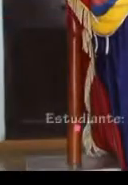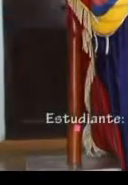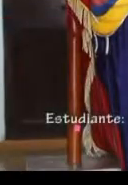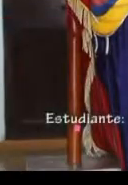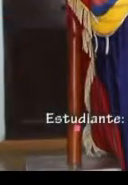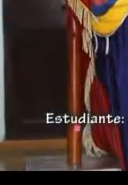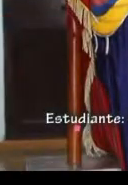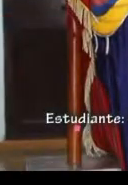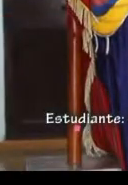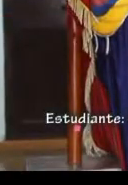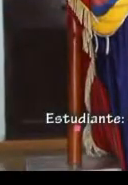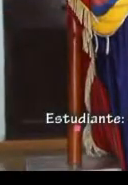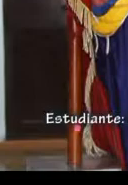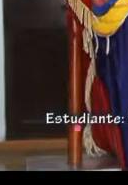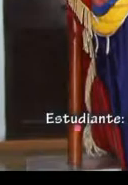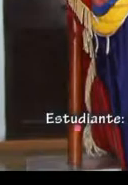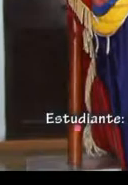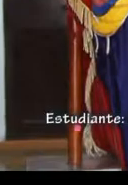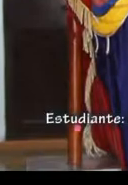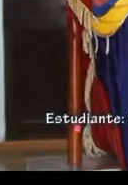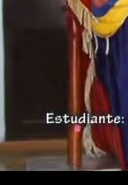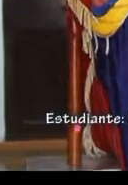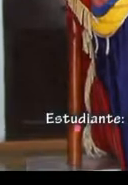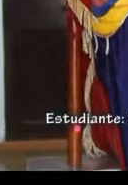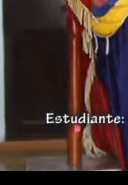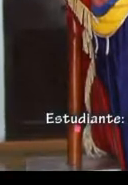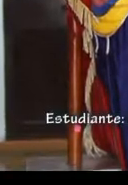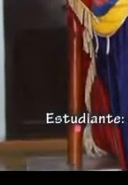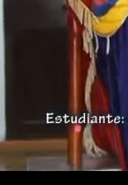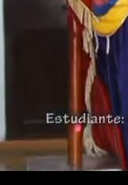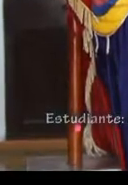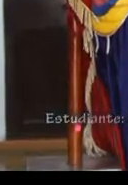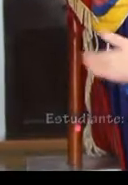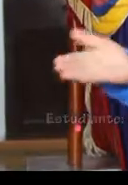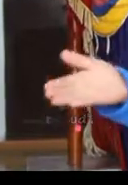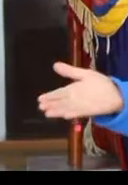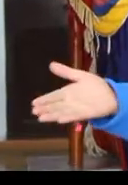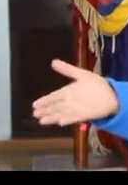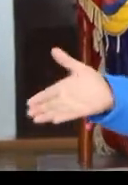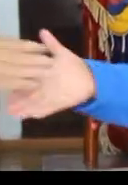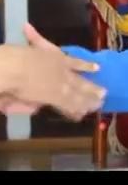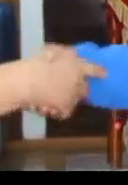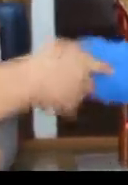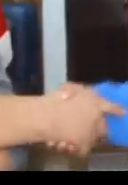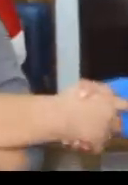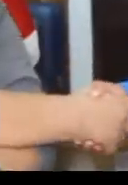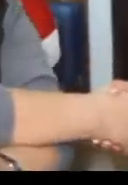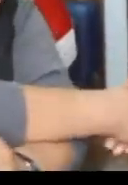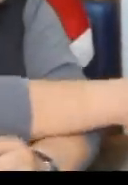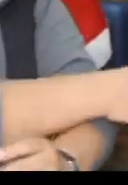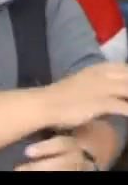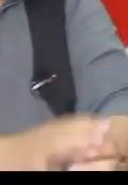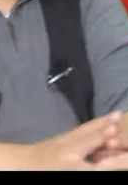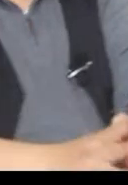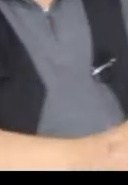por haber aceptado esta entrevista con la Unidad Educativa de Sordos, muy géntil por su atención.